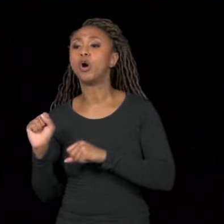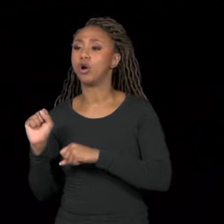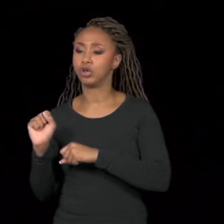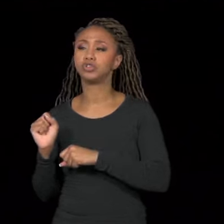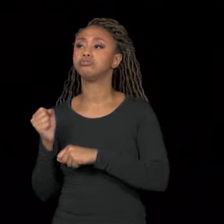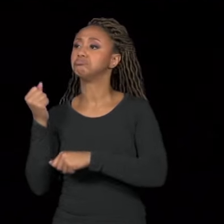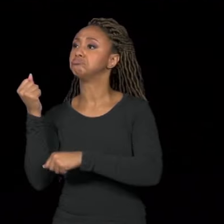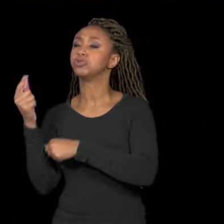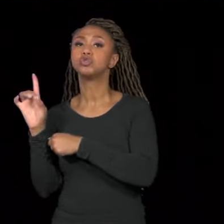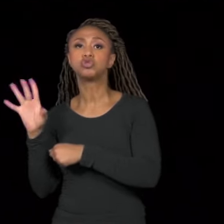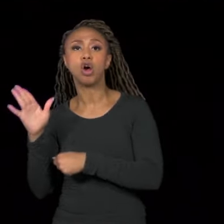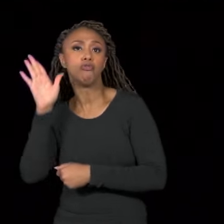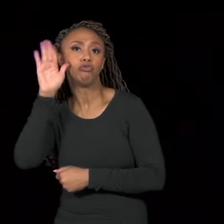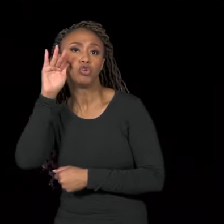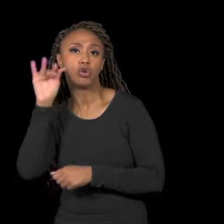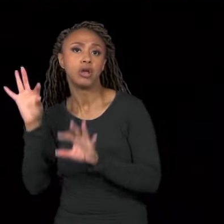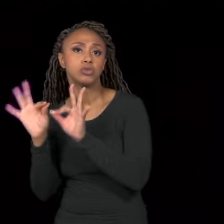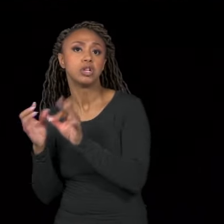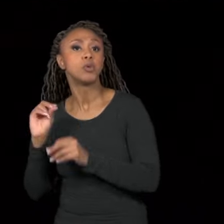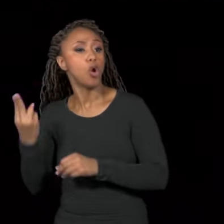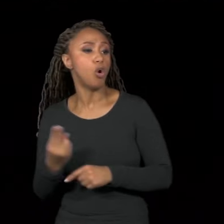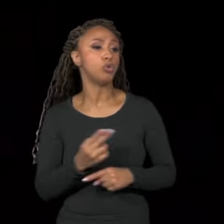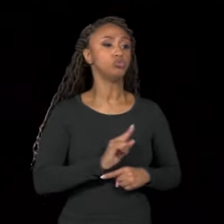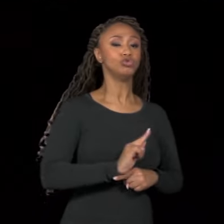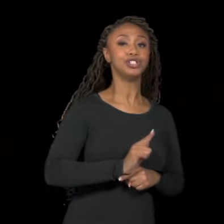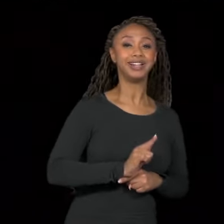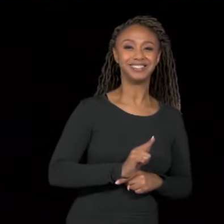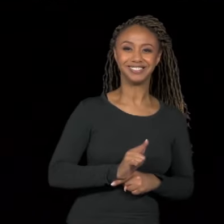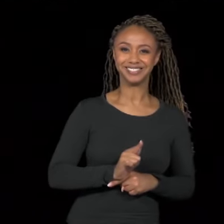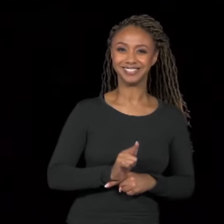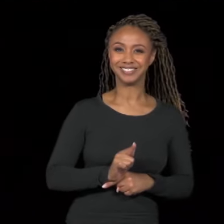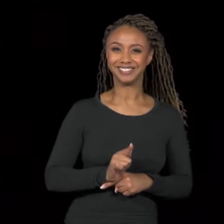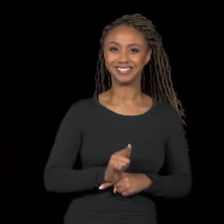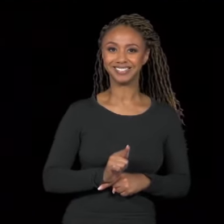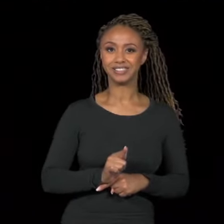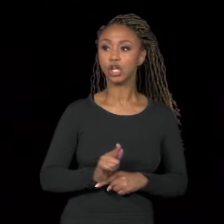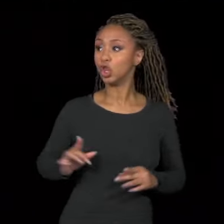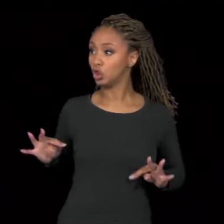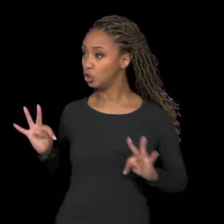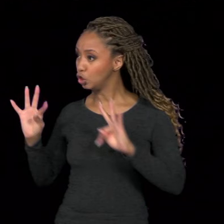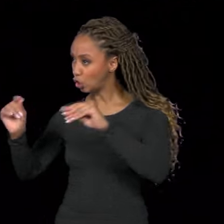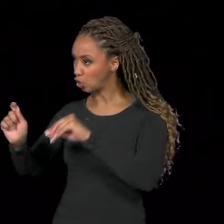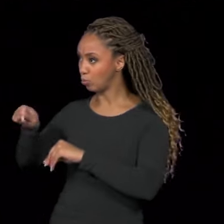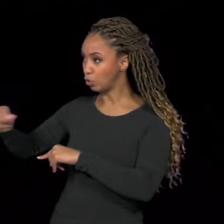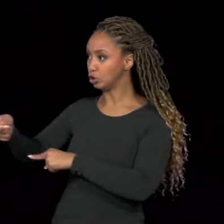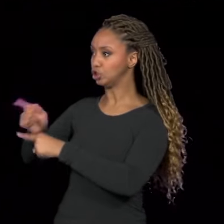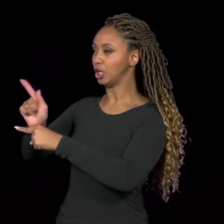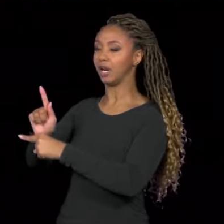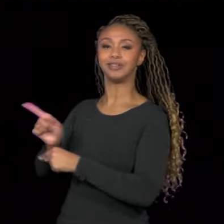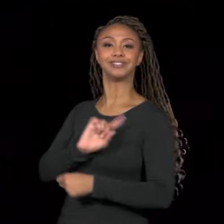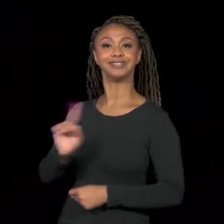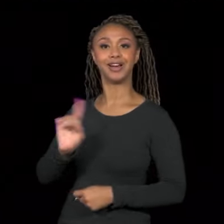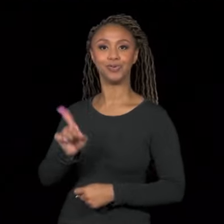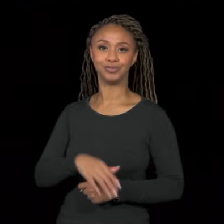NÃO É TODO FUNCIONÁRIO QUE GERENCIA UM DEPARTAMENTO, PORÉM O DEPARTAMENTO É GERENCIADO